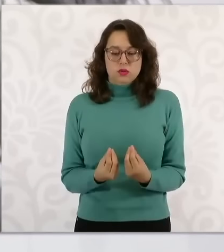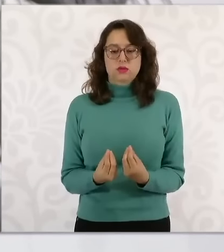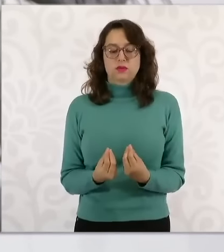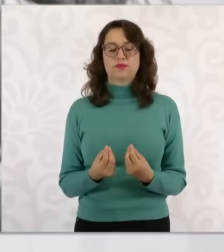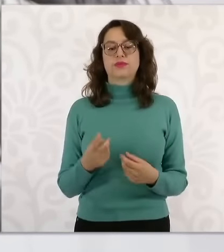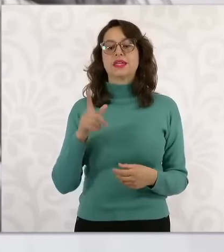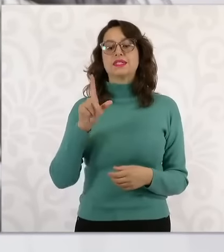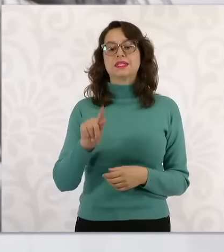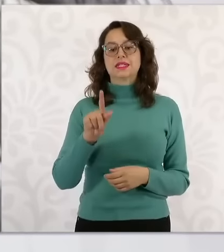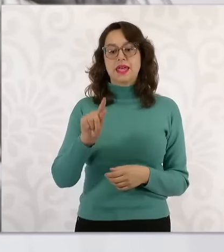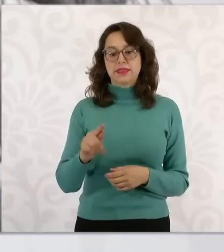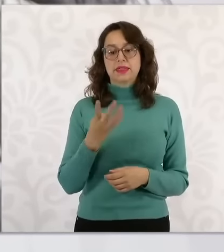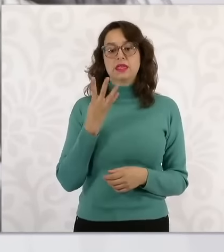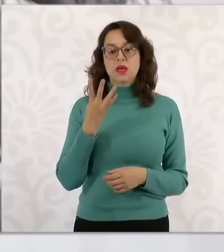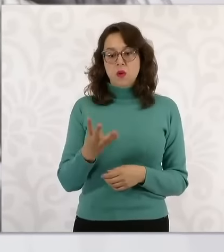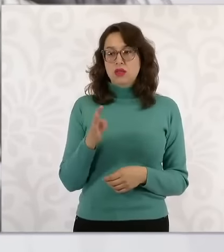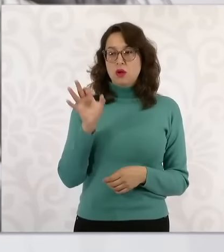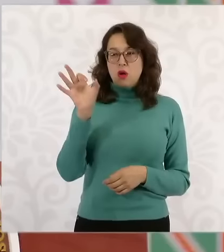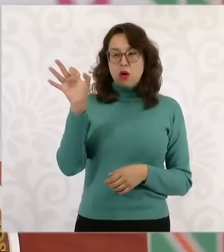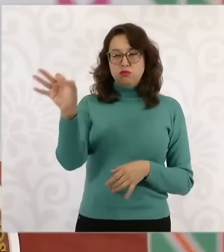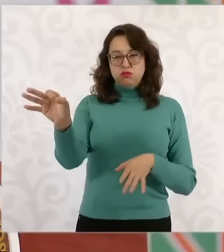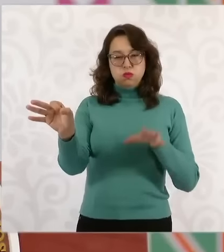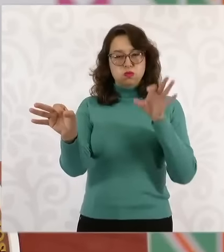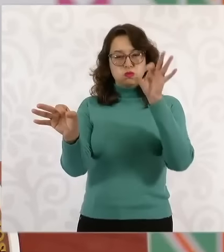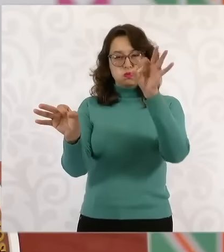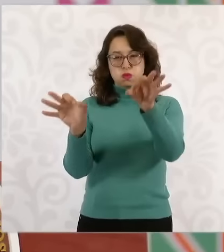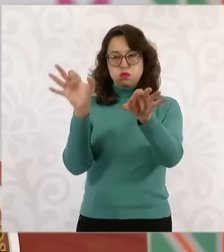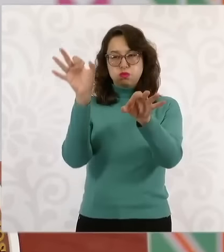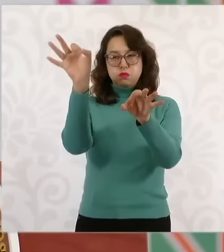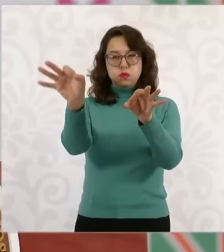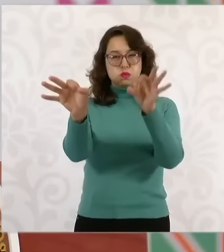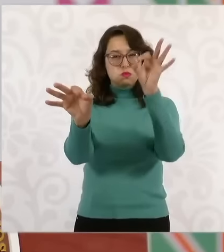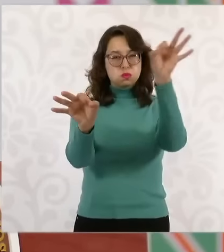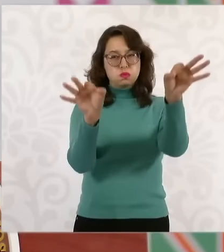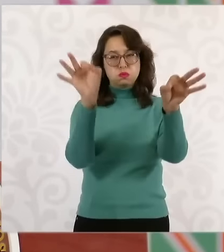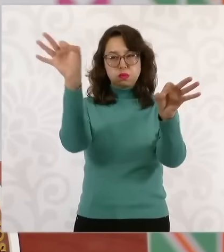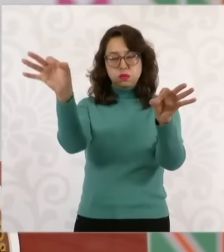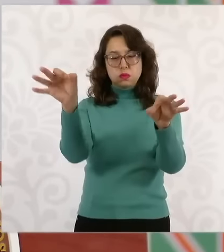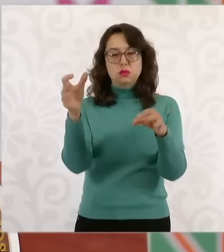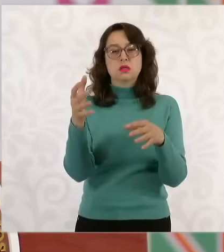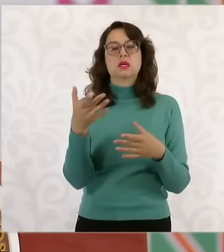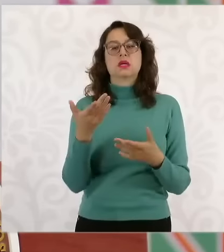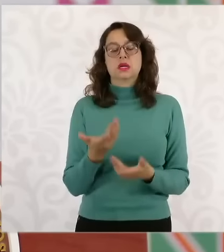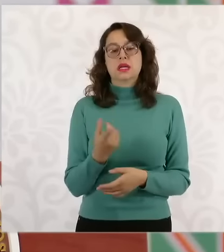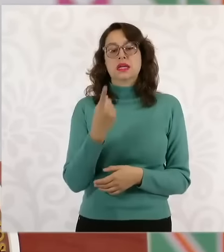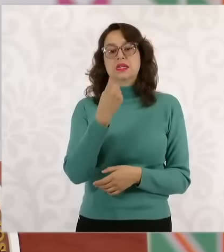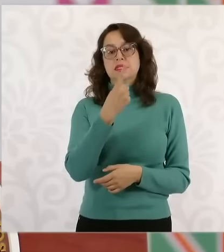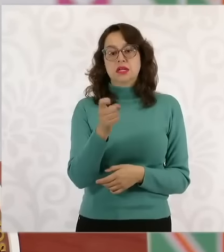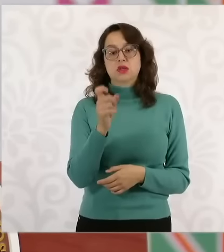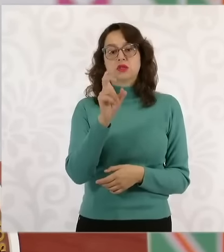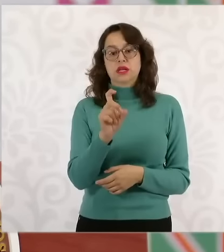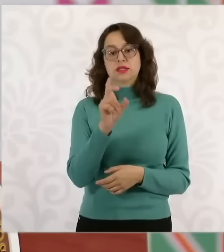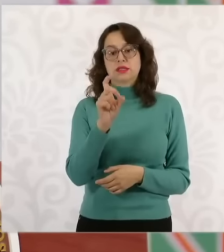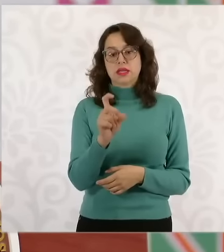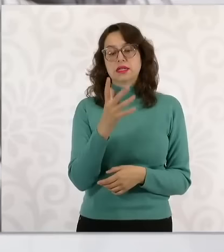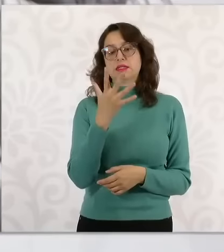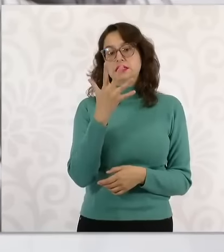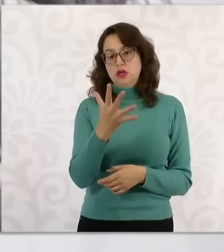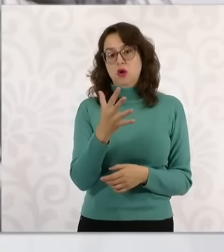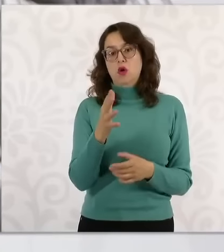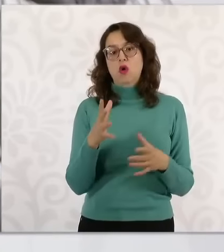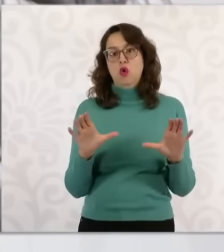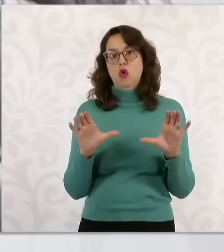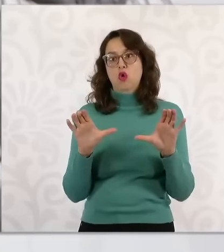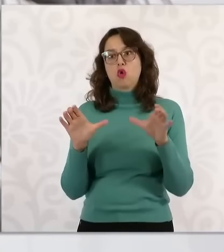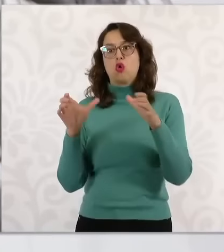74 localidades de núcleos primarios y cerca de 135 de núcleos secundarios. Cuando hablamos de núcleos